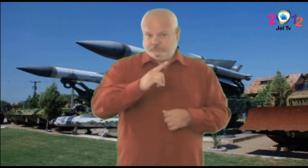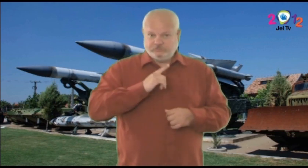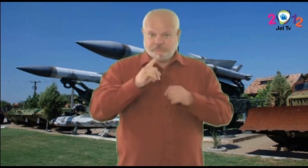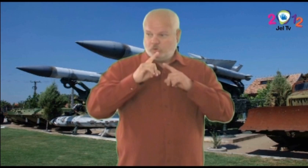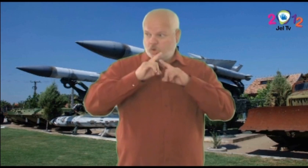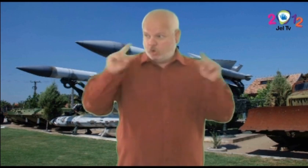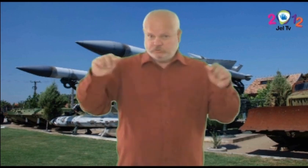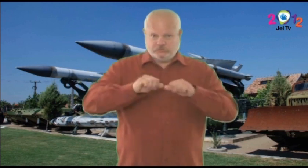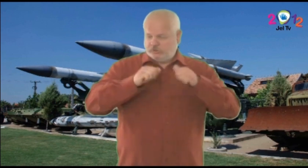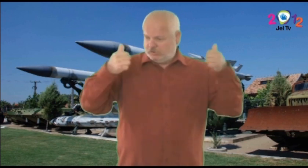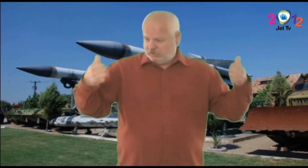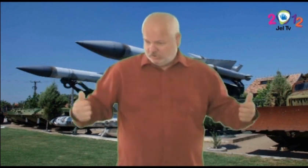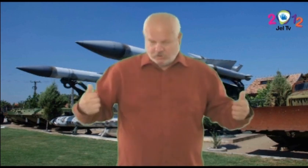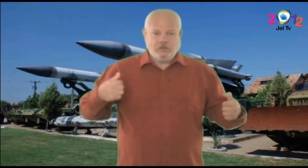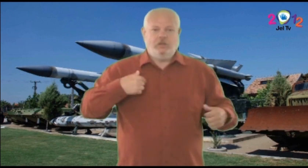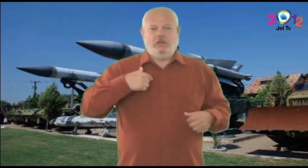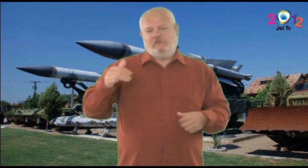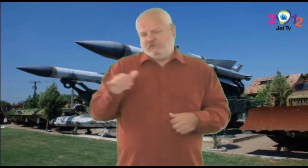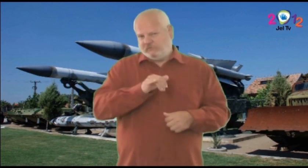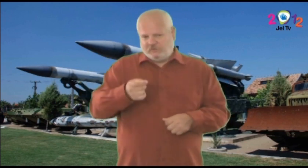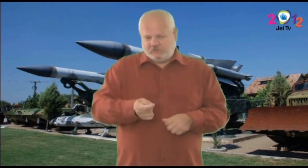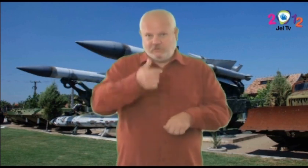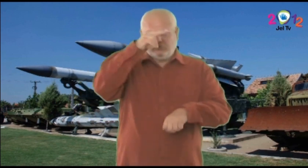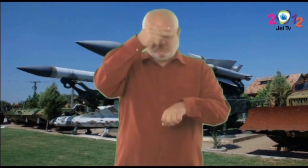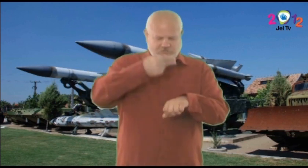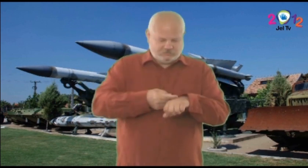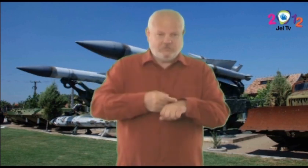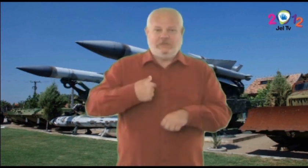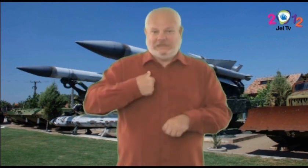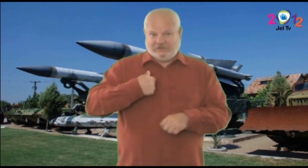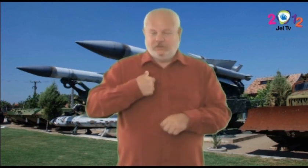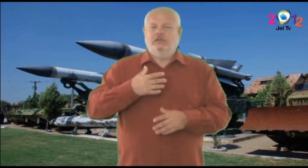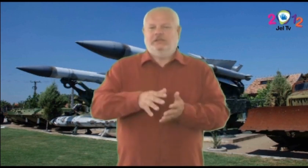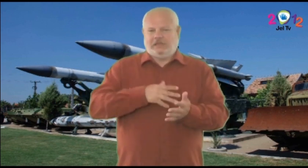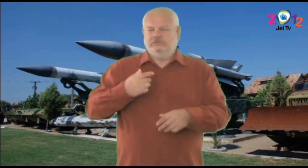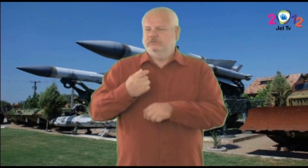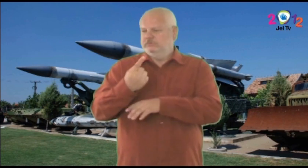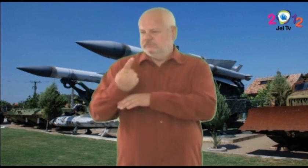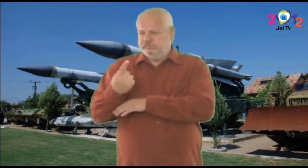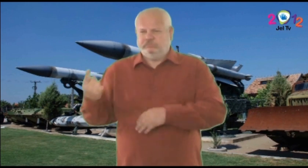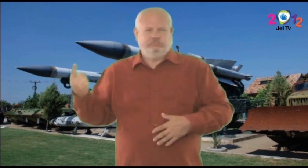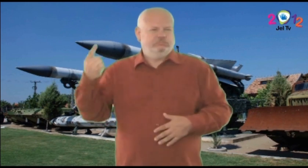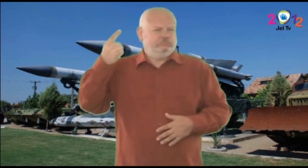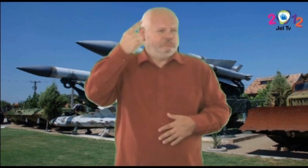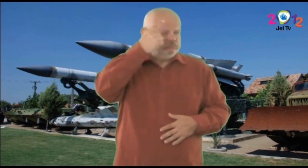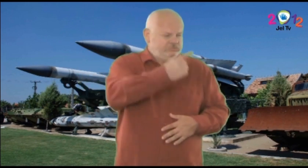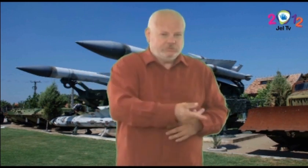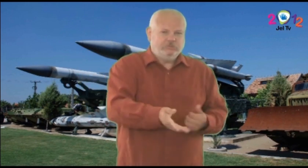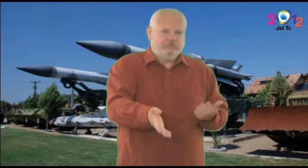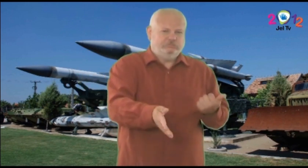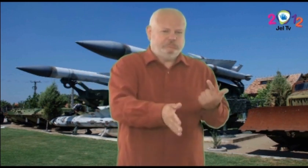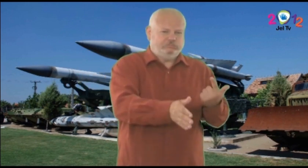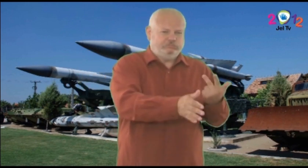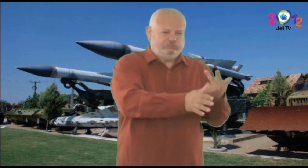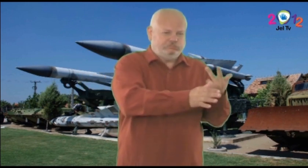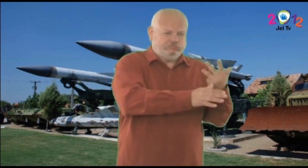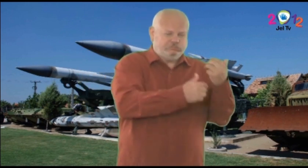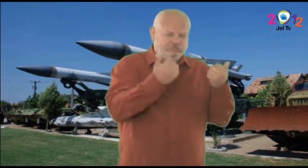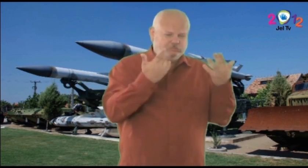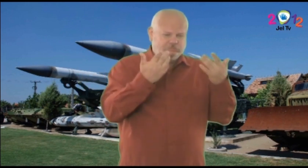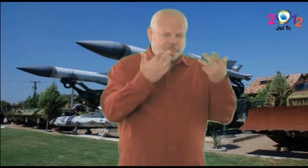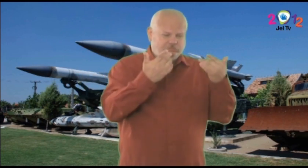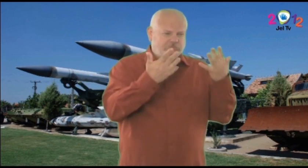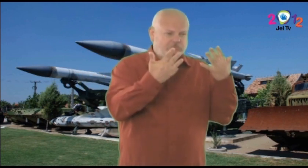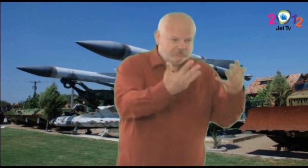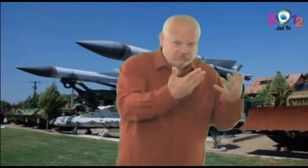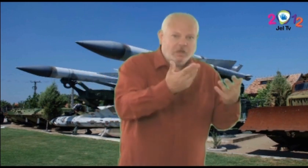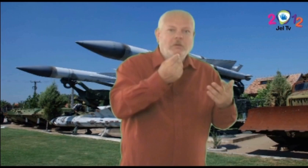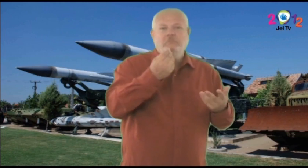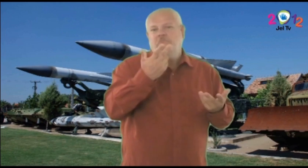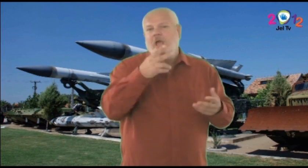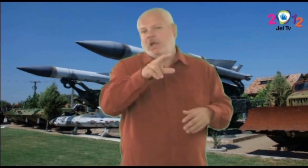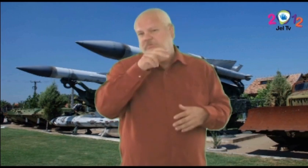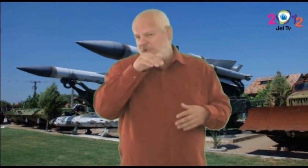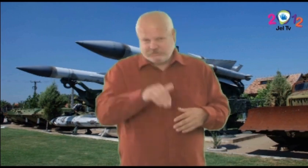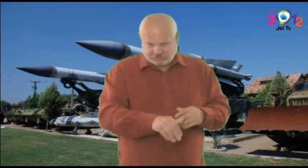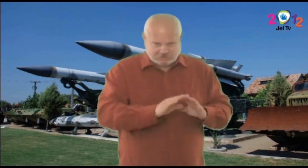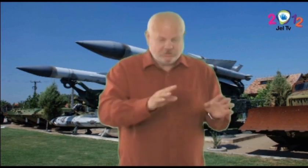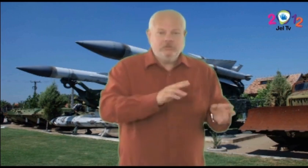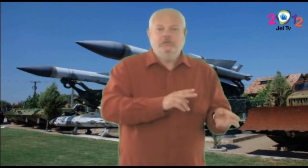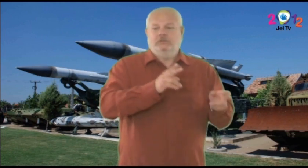Megbeszélték, hogy pénzfeldobással döntik el, ki lövi ki elõször az atombombát, majd megszámolják a halottak számát, pl. 300 ezer...